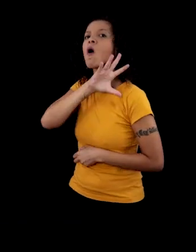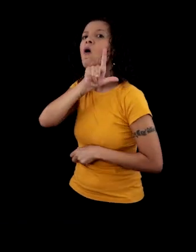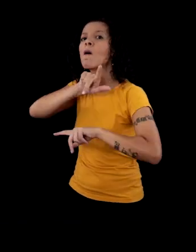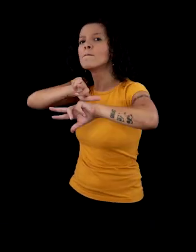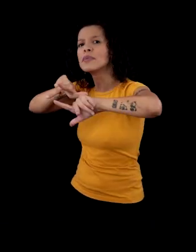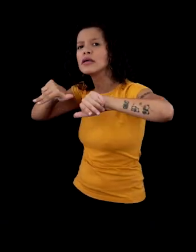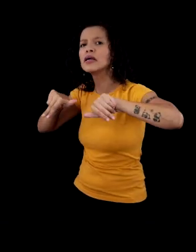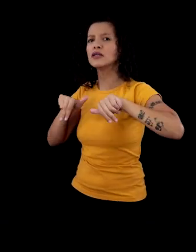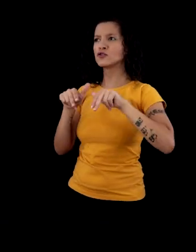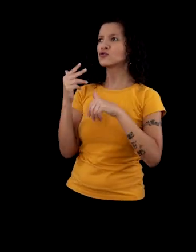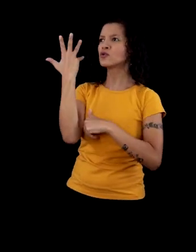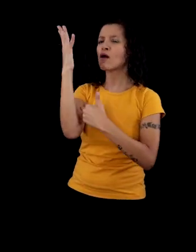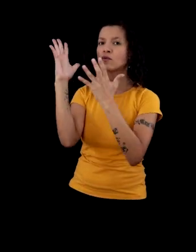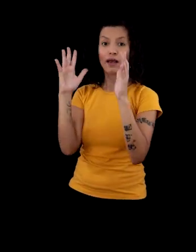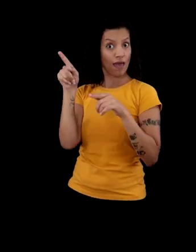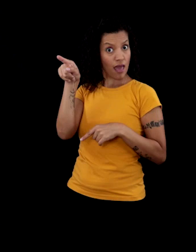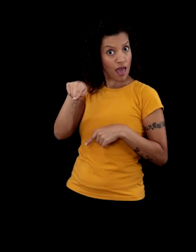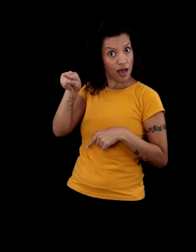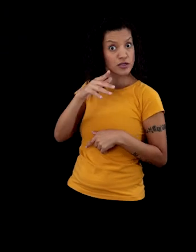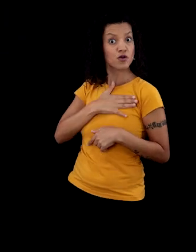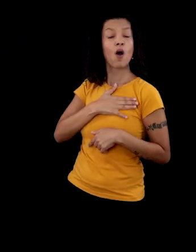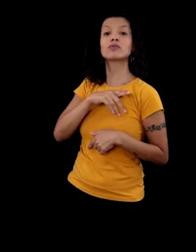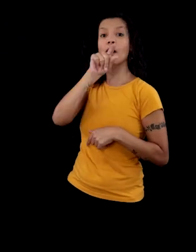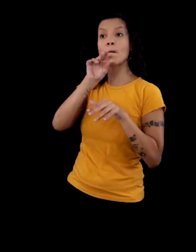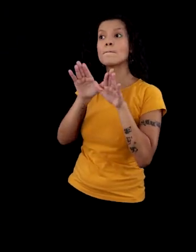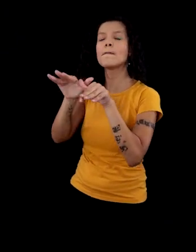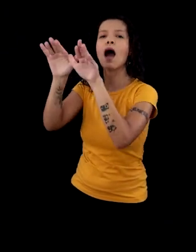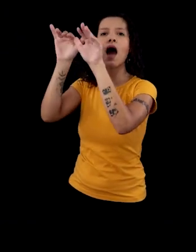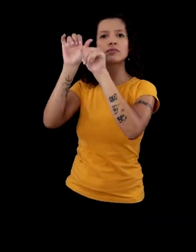não só de bicho – porque eles usam muito os pássaros,